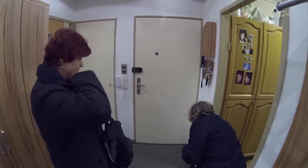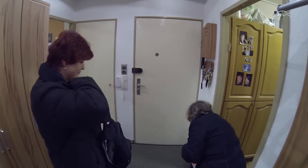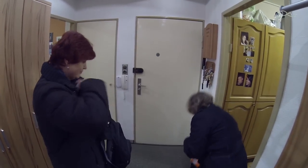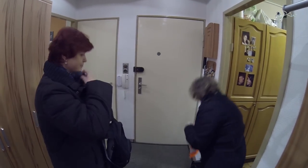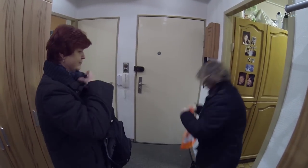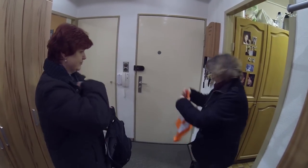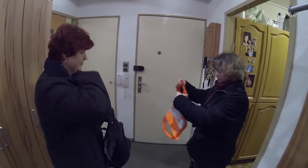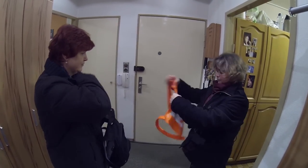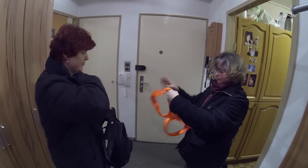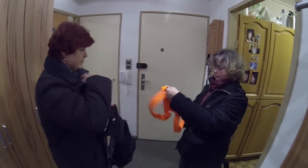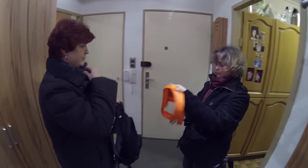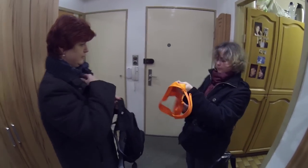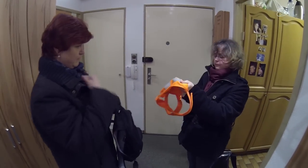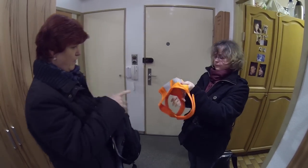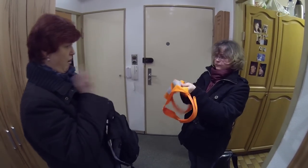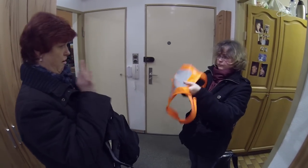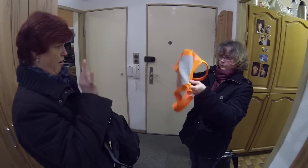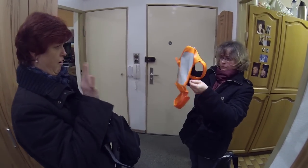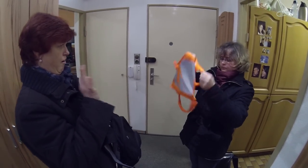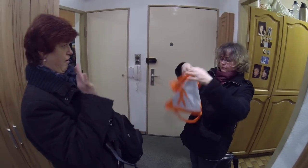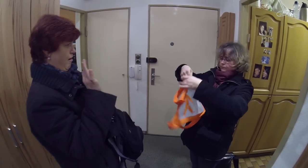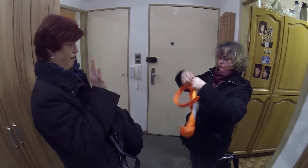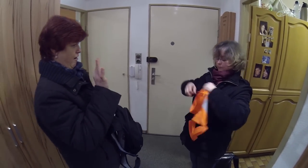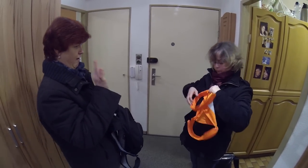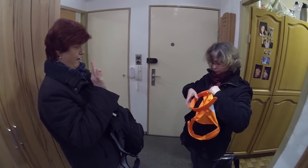Ach, prima.